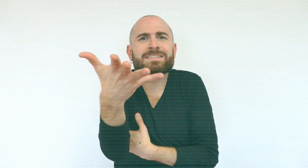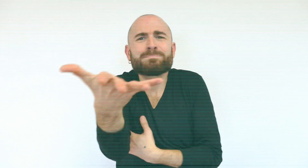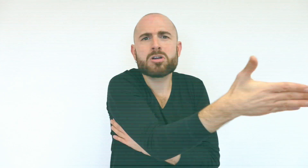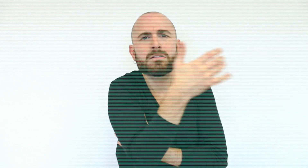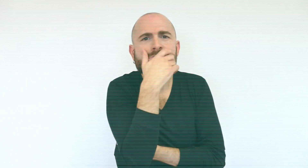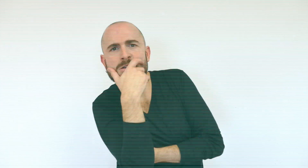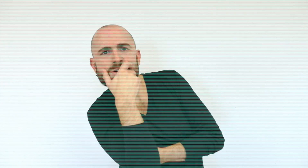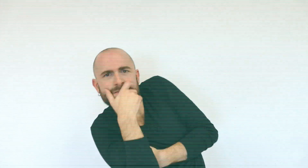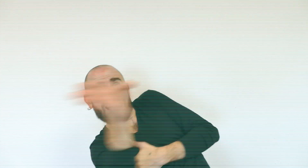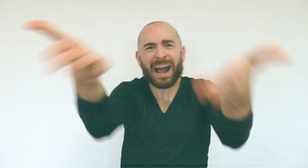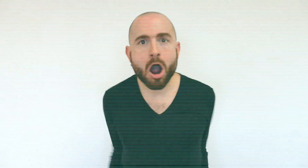se mettre en colère...